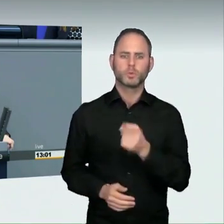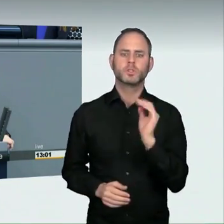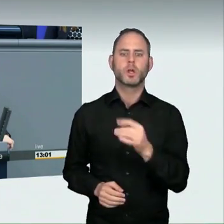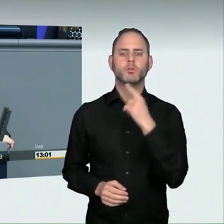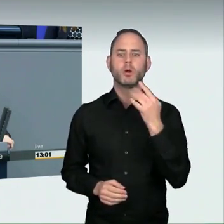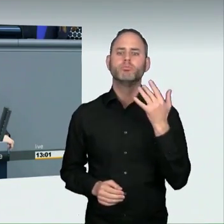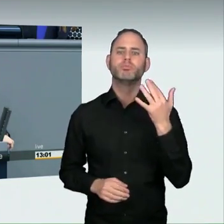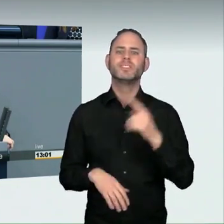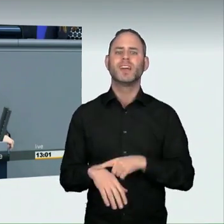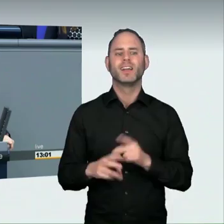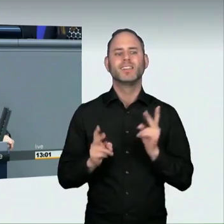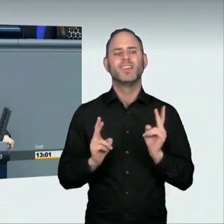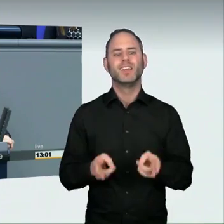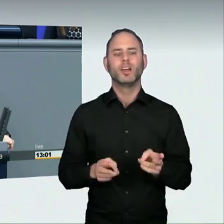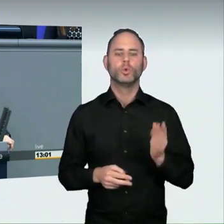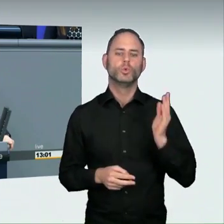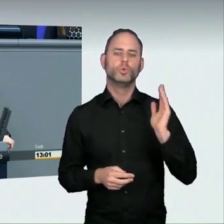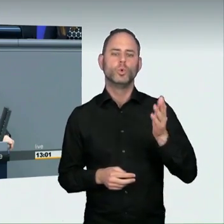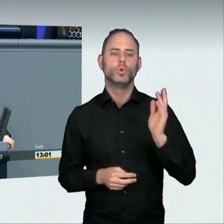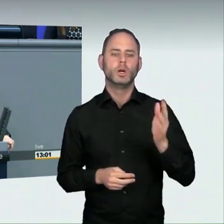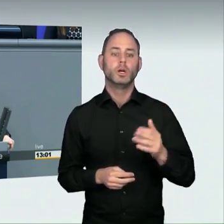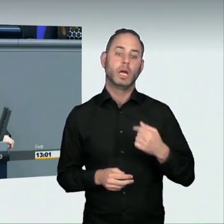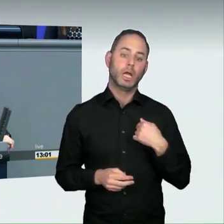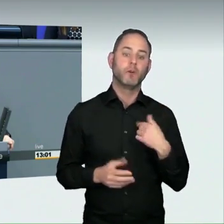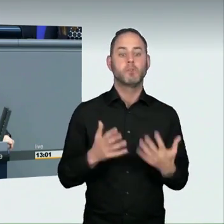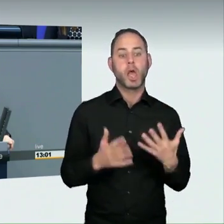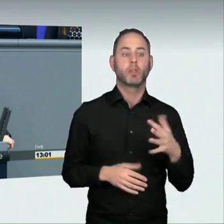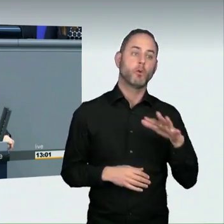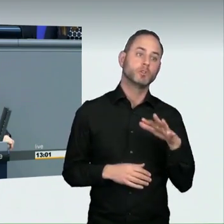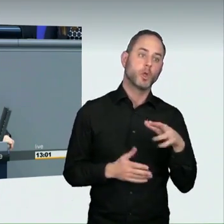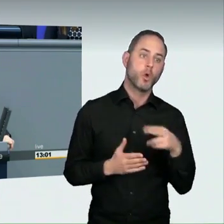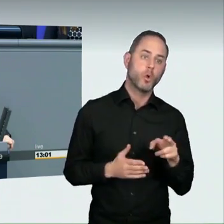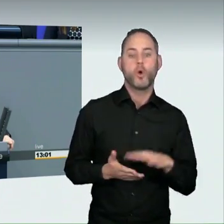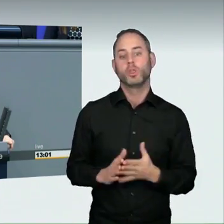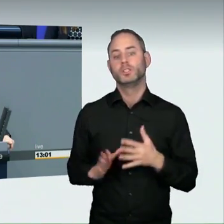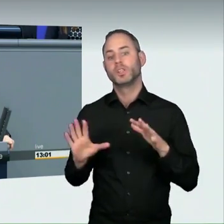Man muss also vorher die Auskunft haben, um es zu belegen. Und erst ab der Rüge kann man beanspruchen,